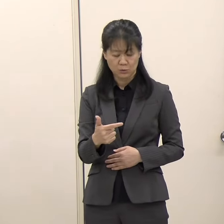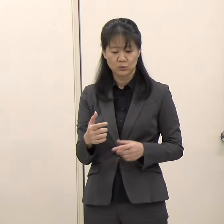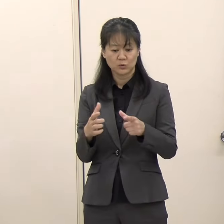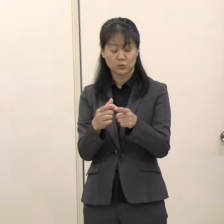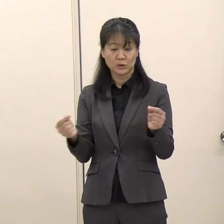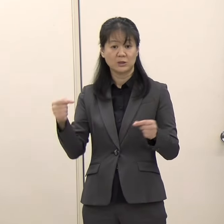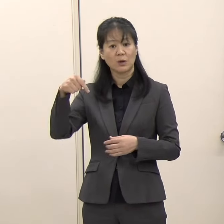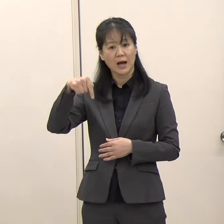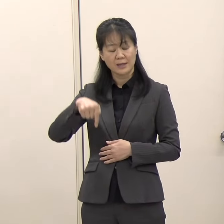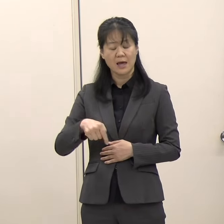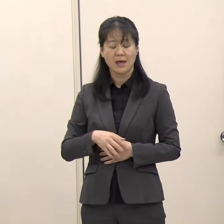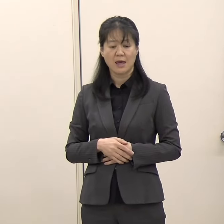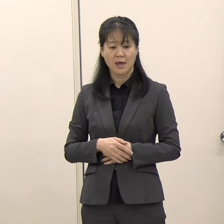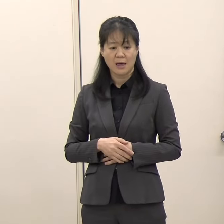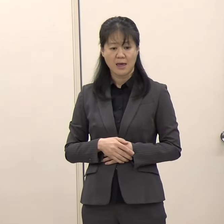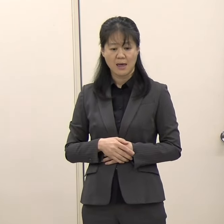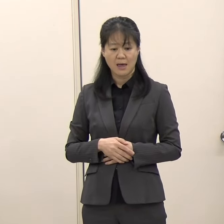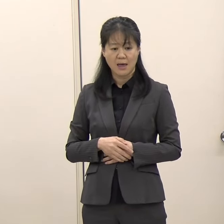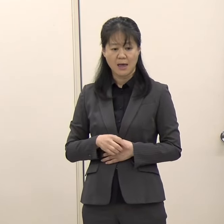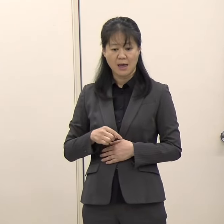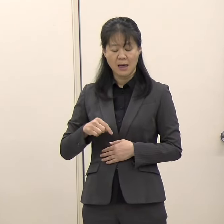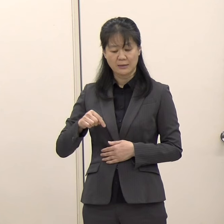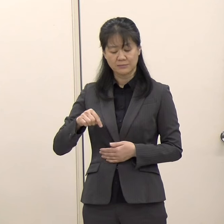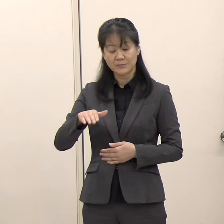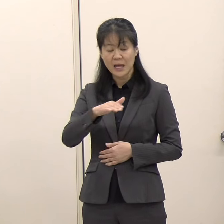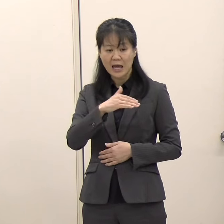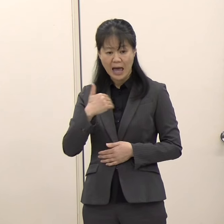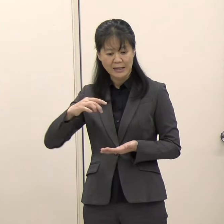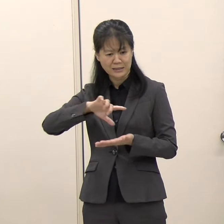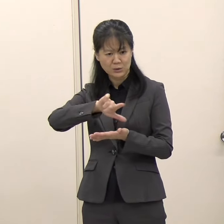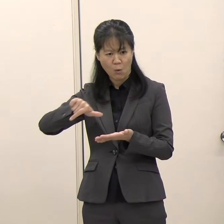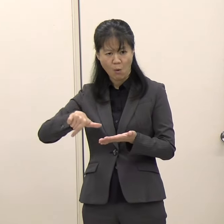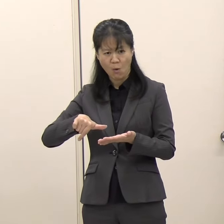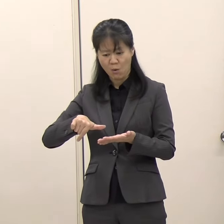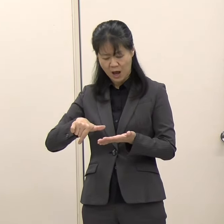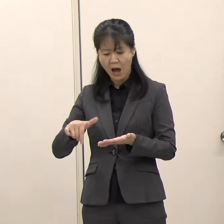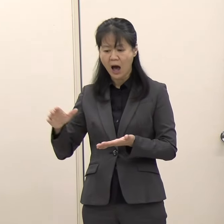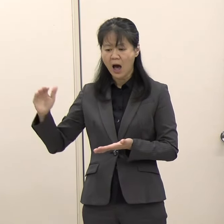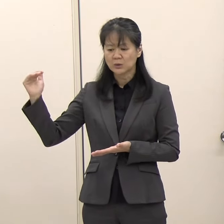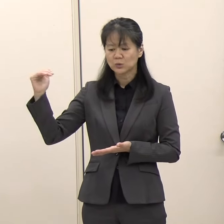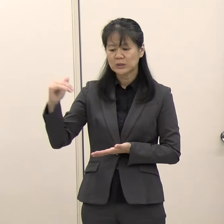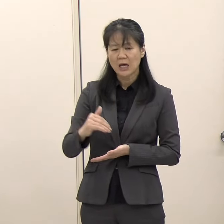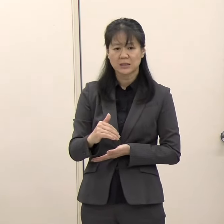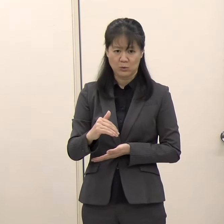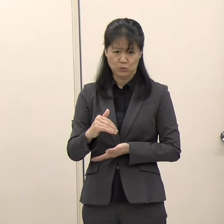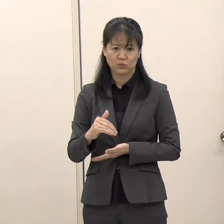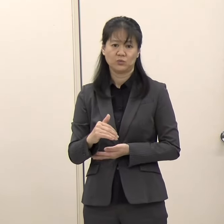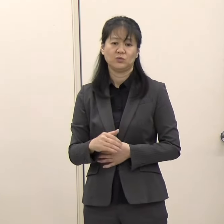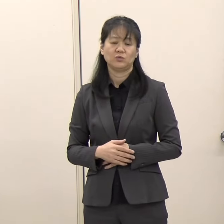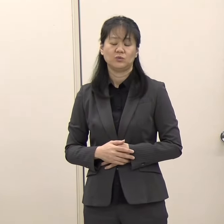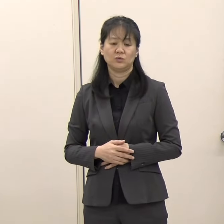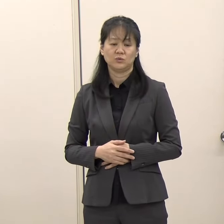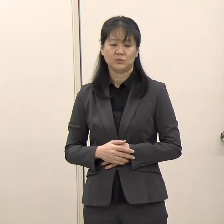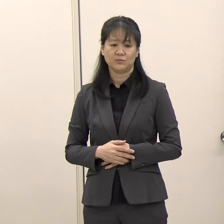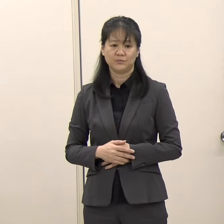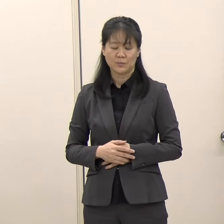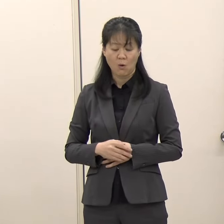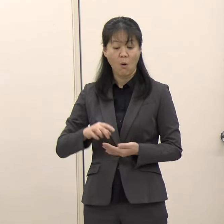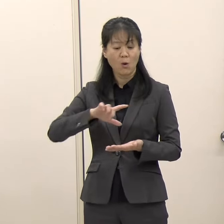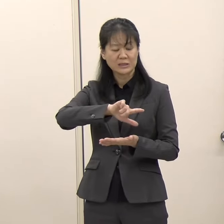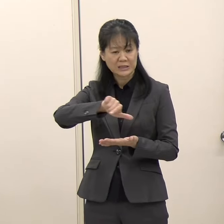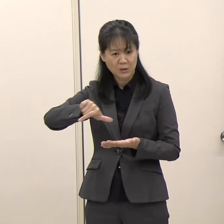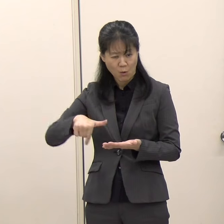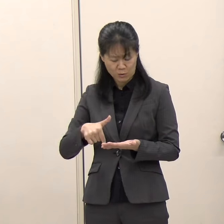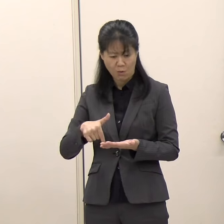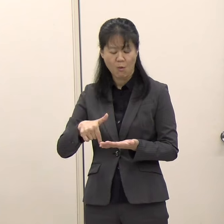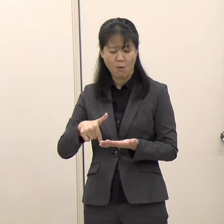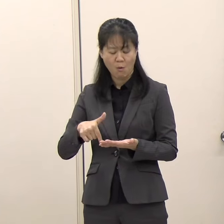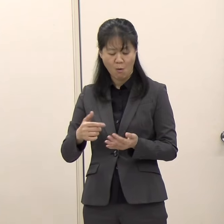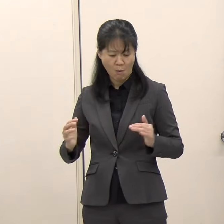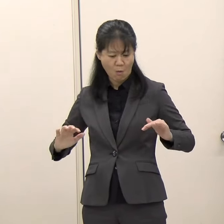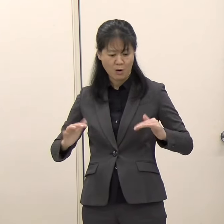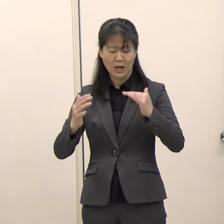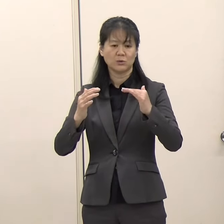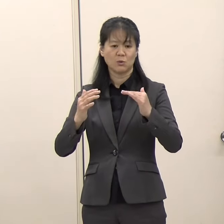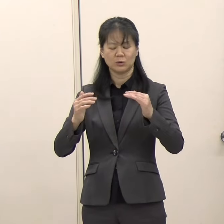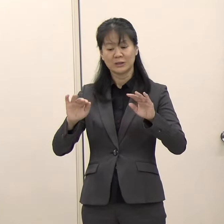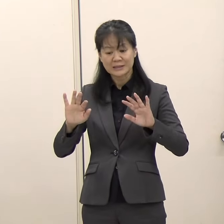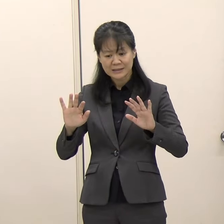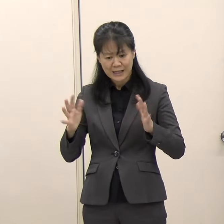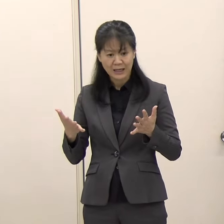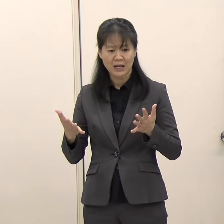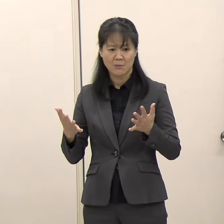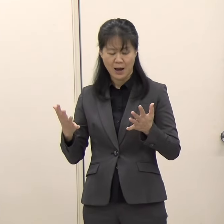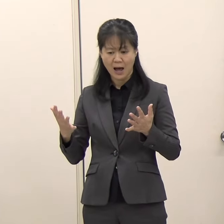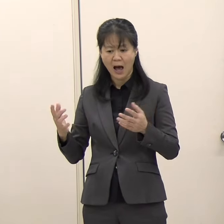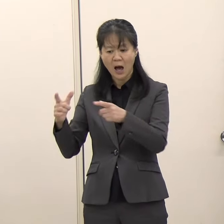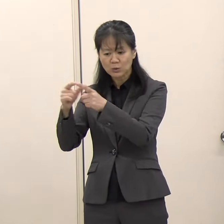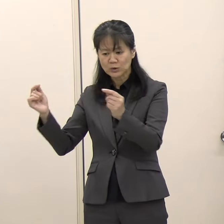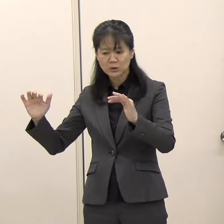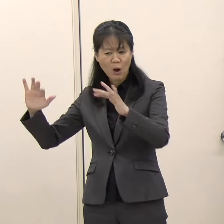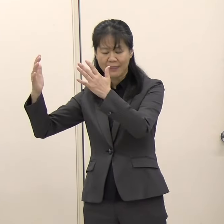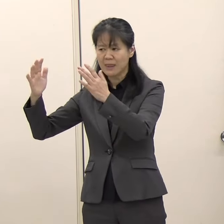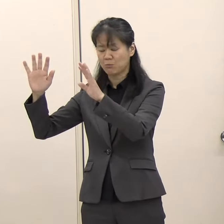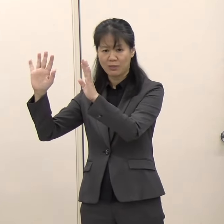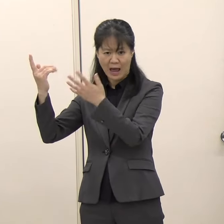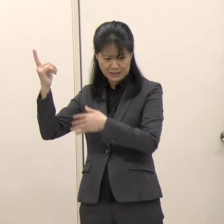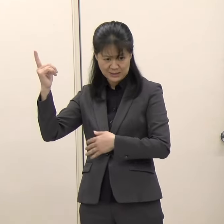我々の地方がやはり衰退をしていると言わざるを得ない。しかし、地方の活力なくして国の発展はないと思っています。